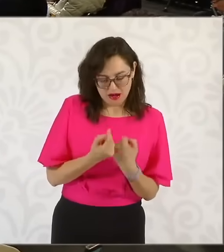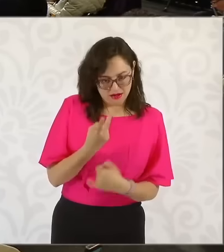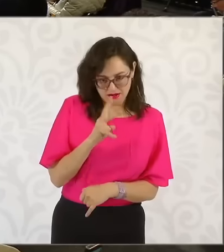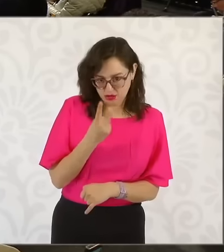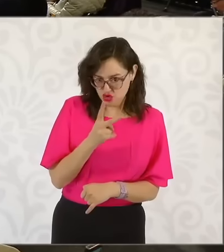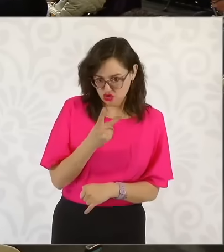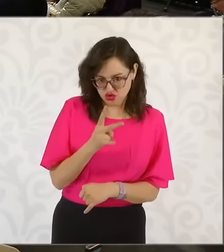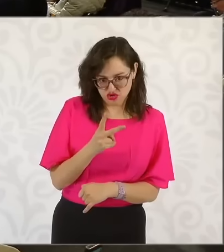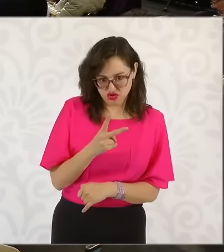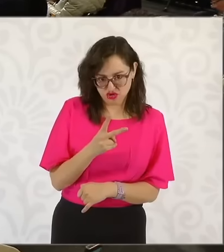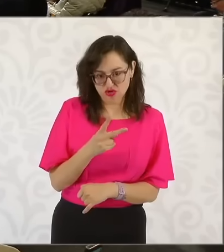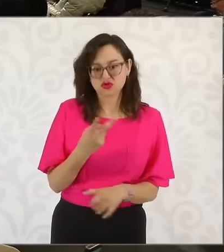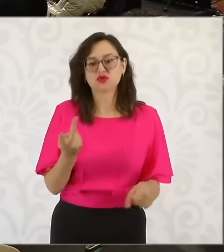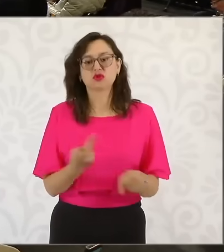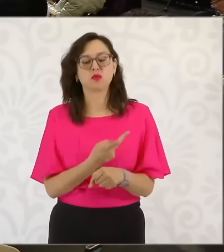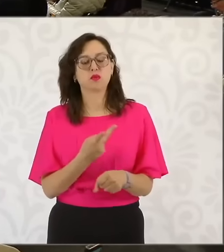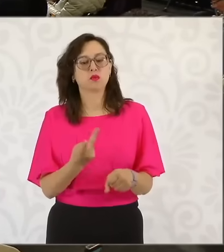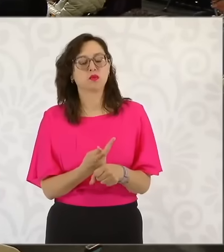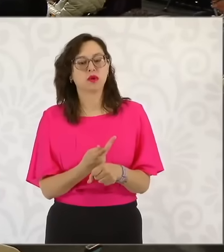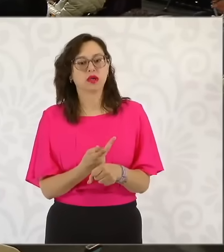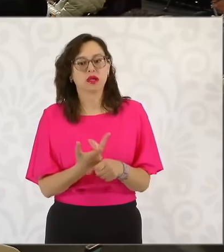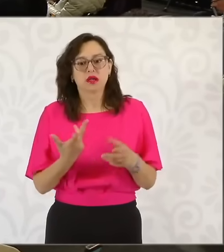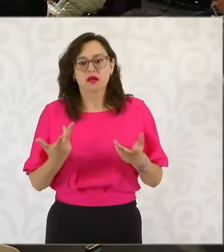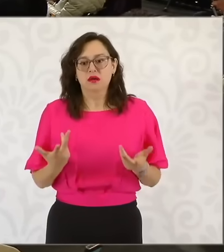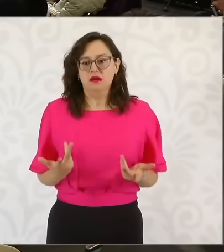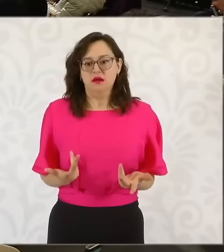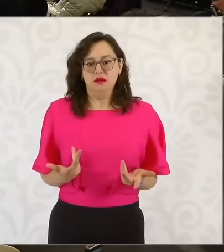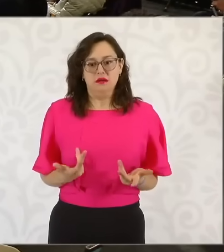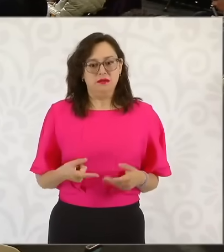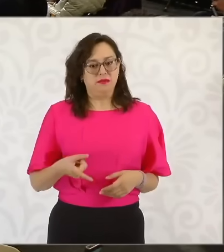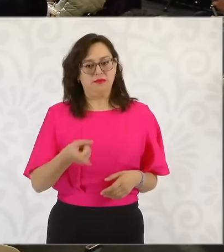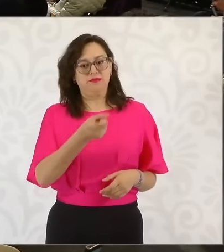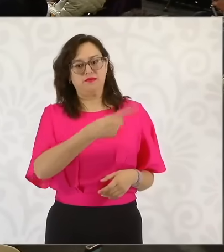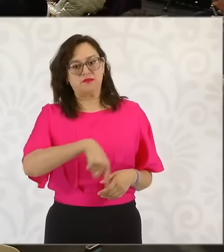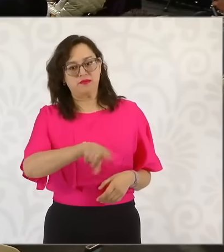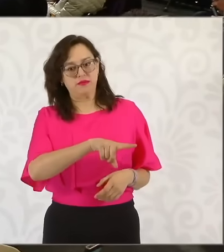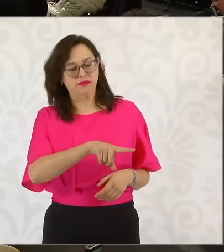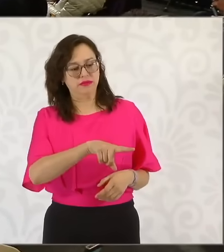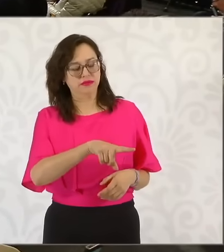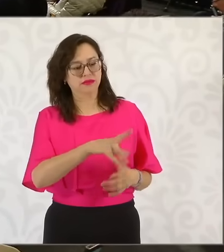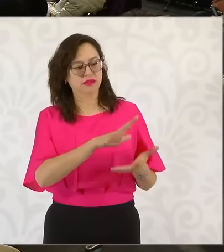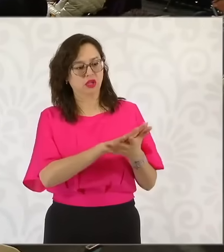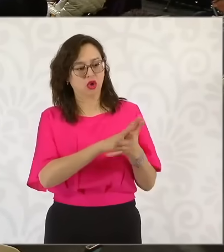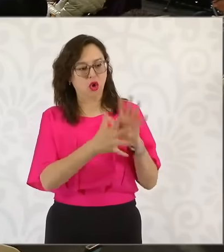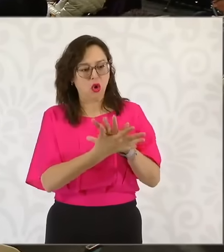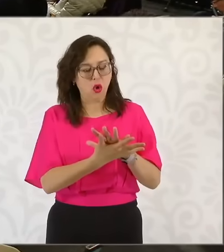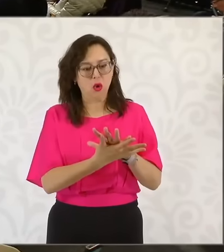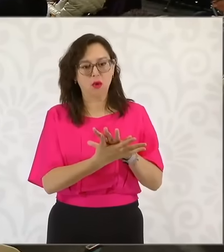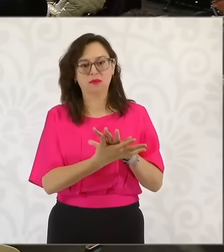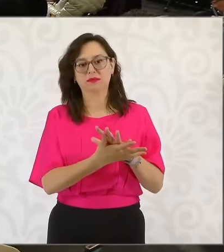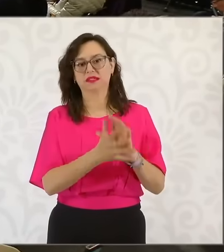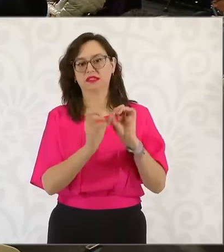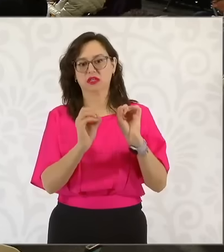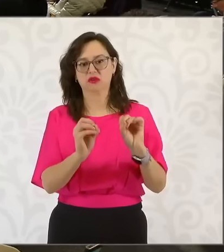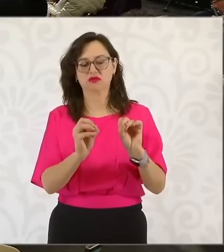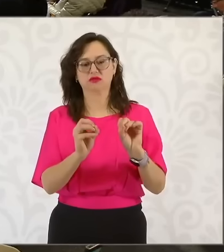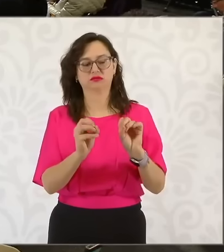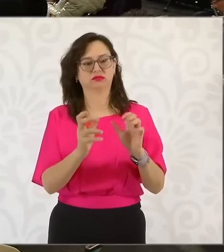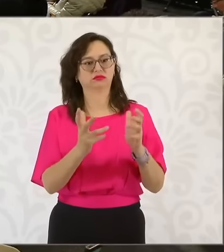le va de impuestos a veces eh pues podemos ir en contubernio o en acción o en asociación con